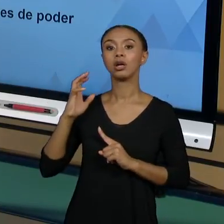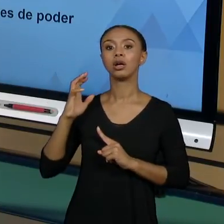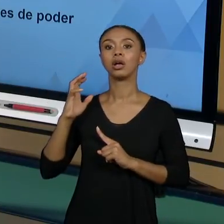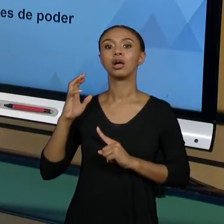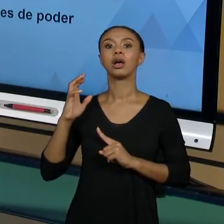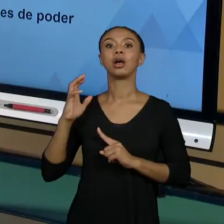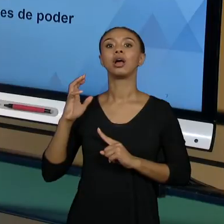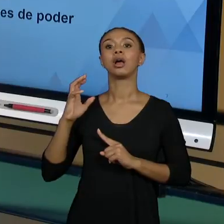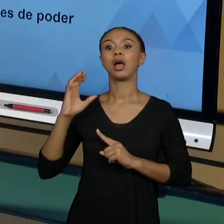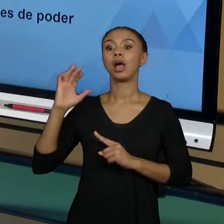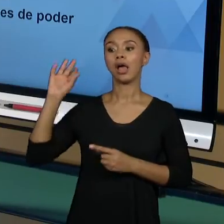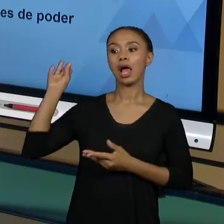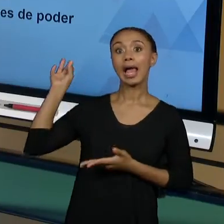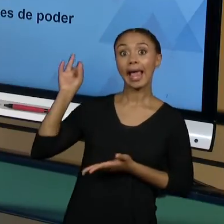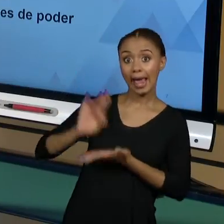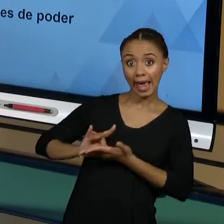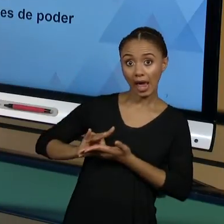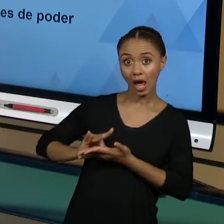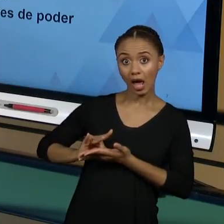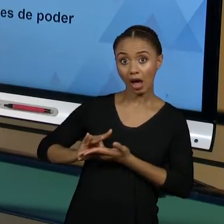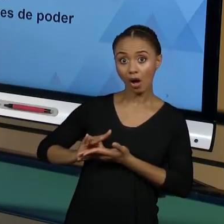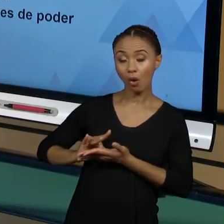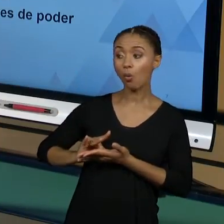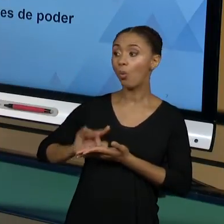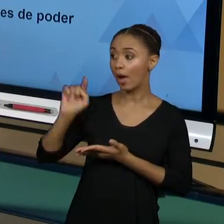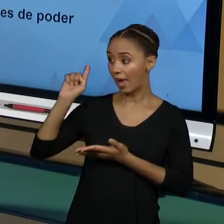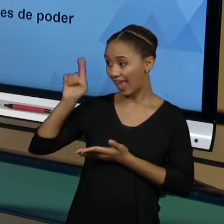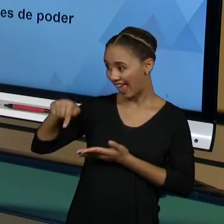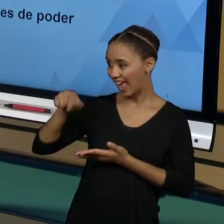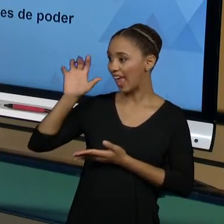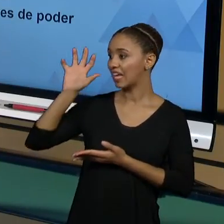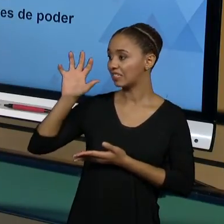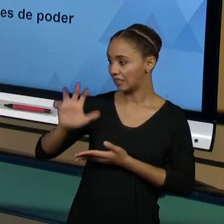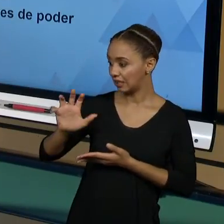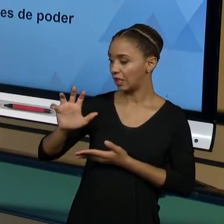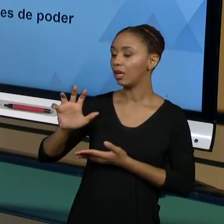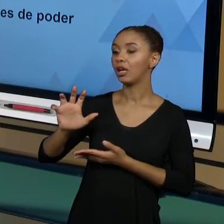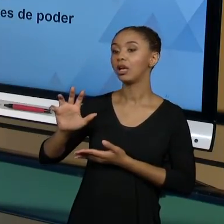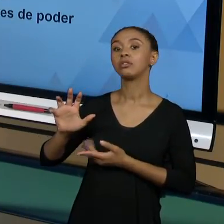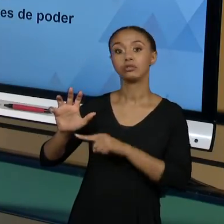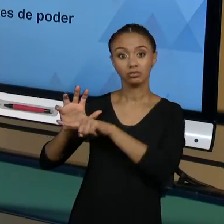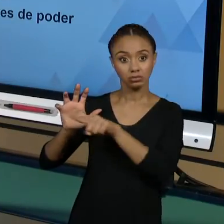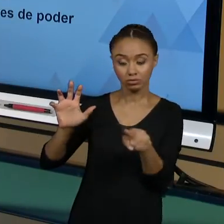DIZER AQUILO QUE AS COISAS SÃO - E PRODUZIR AS PESSOAS DE UMA CERTA MANEIRA E PRODUZIR AS COISAS